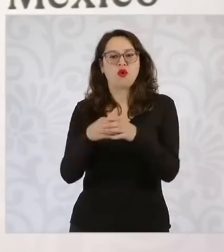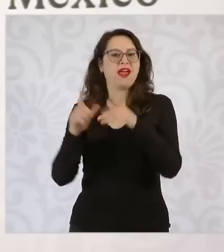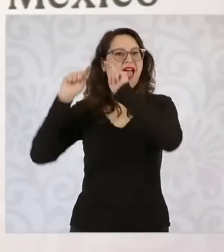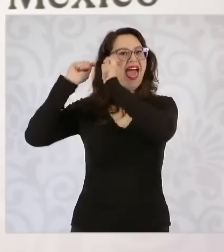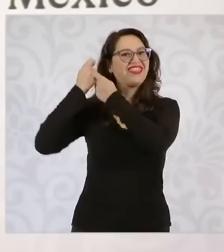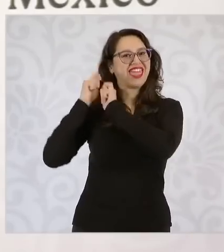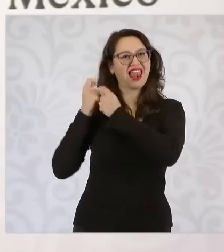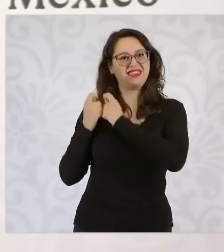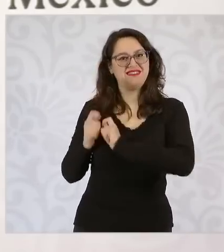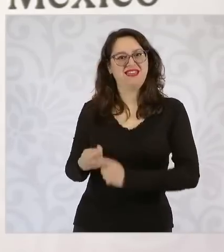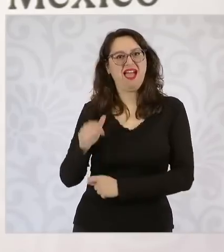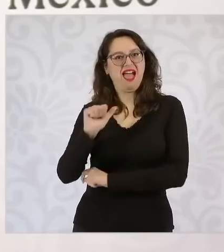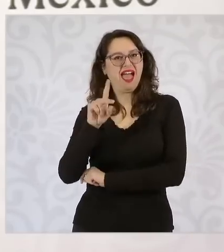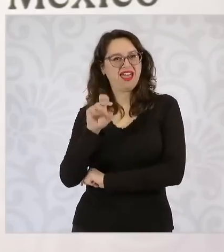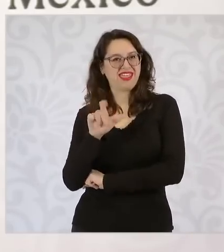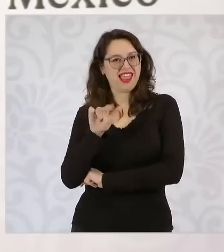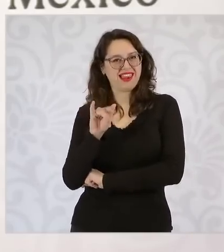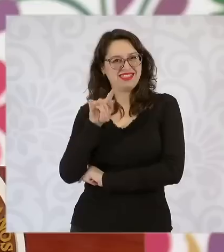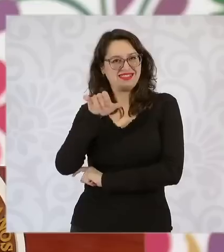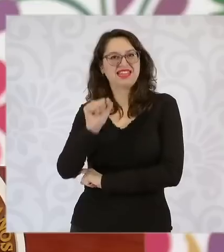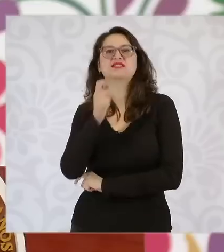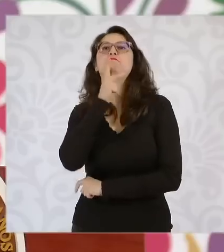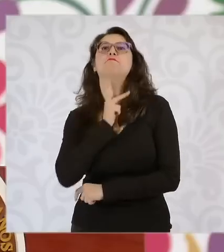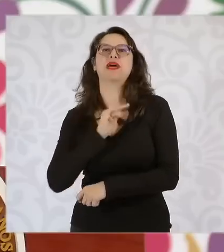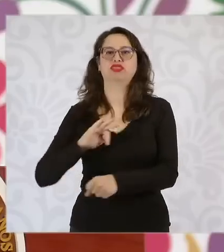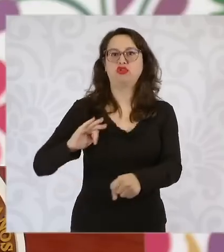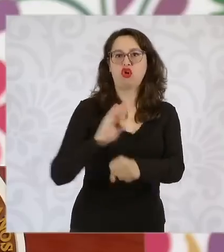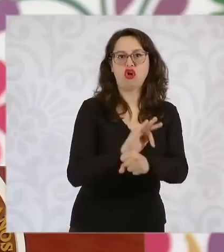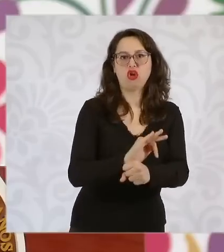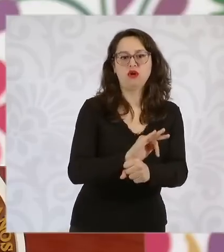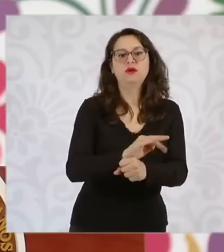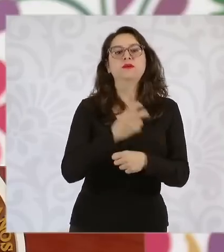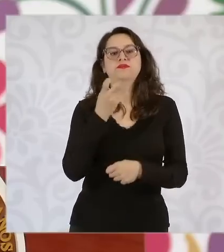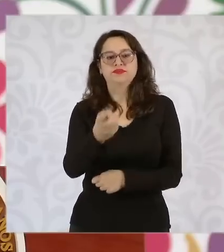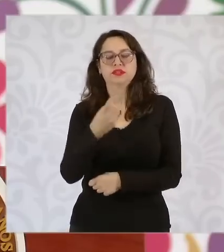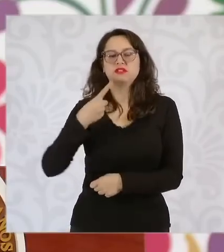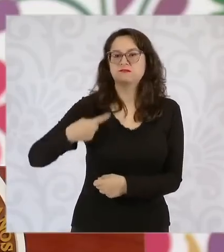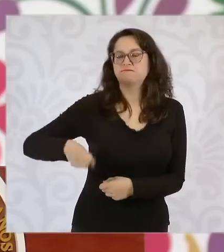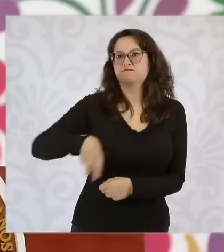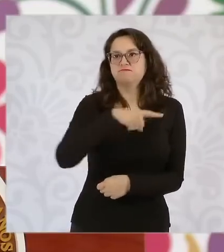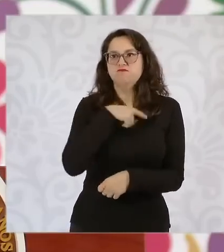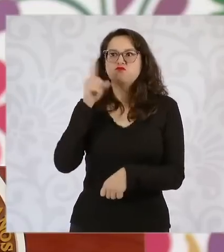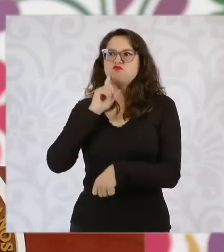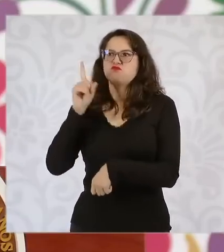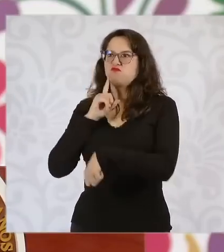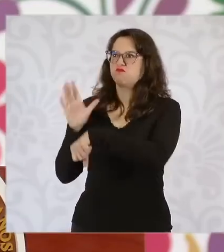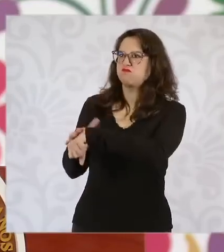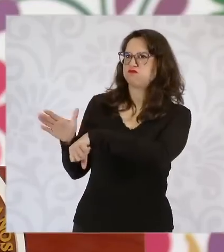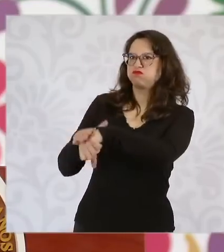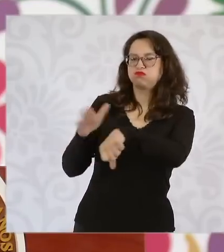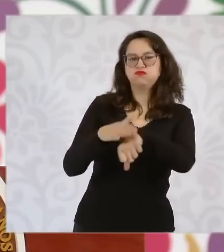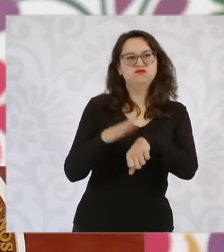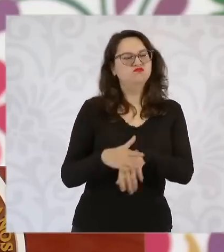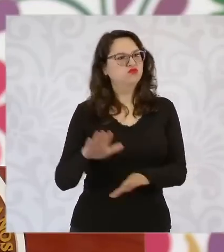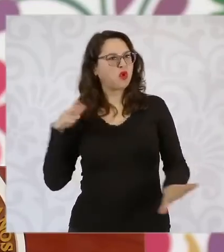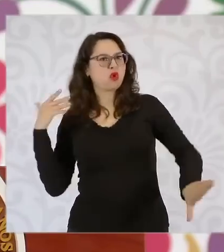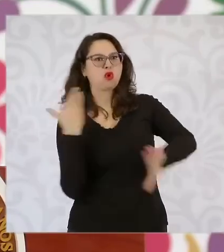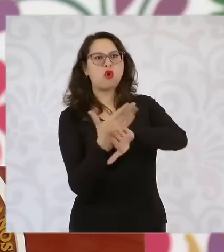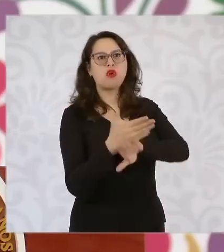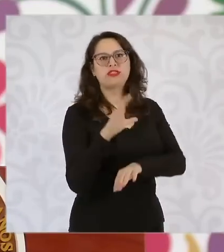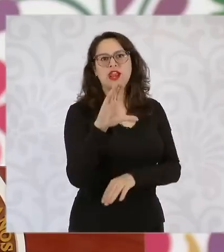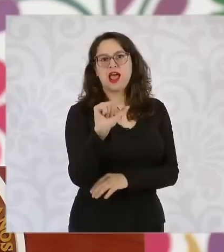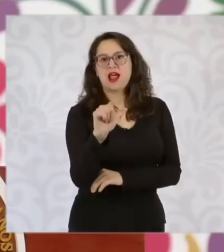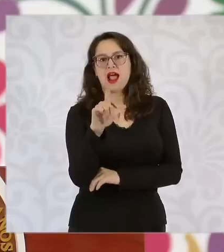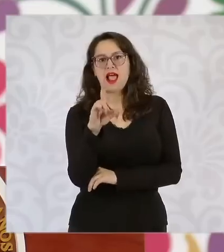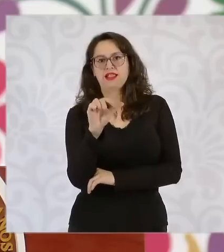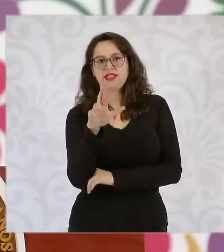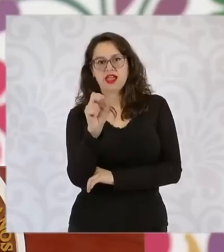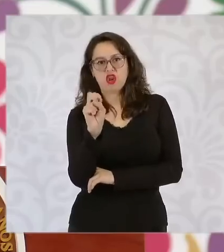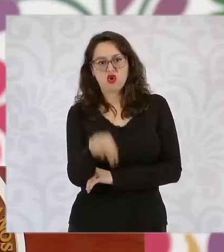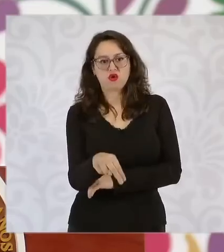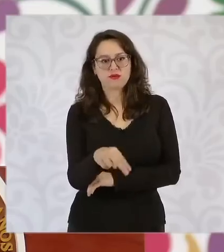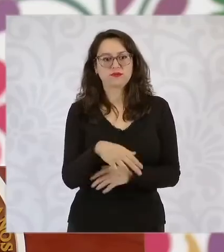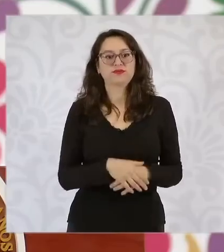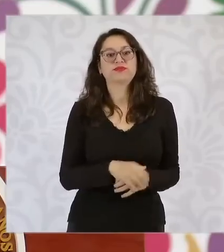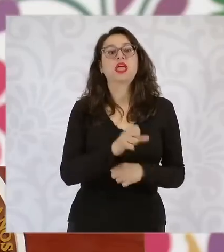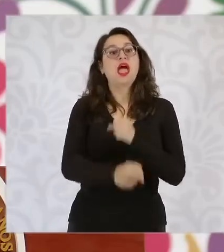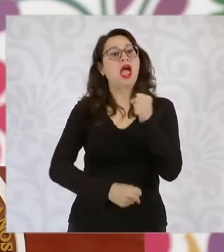brigadas de mujeres para defender la ofensiva privatizadora de Calderón después en el 2013